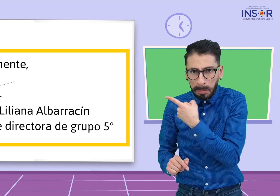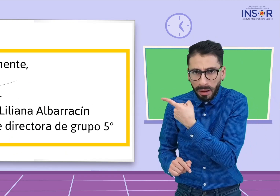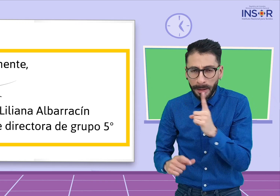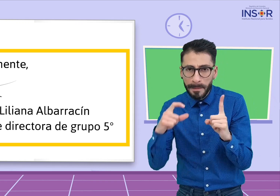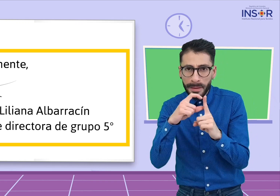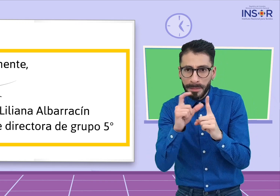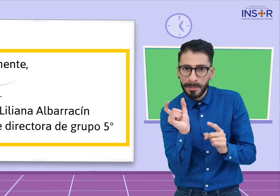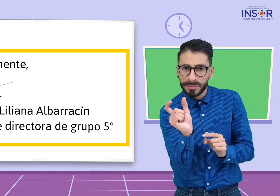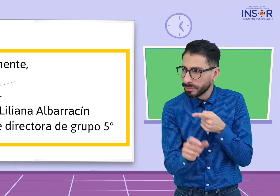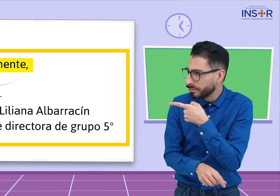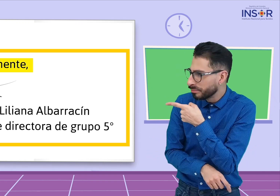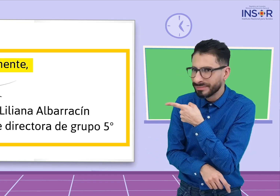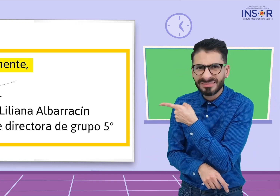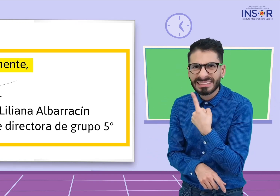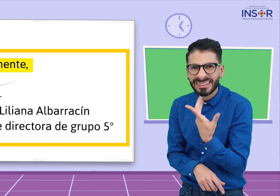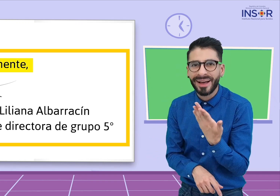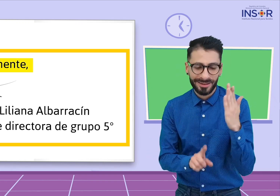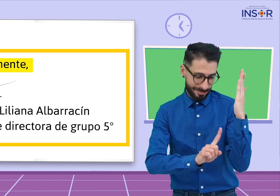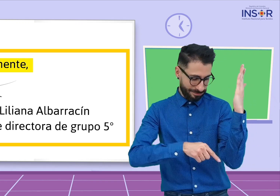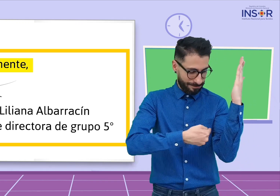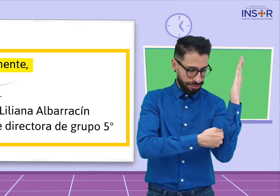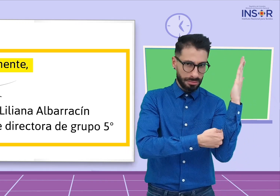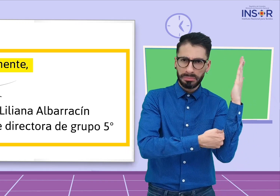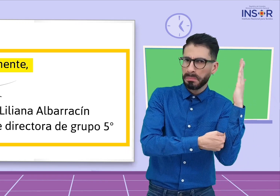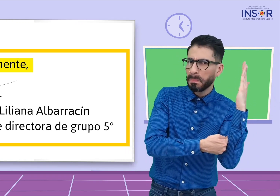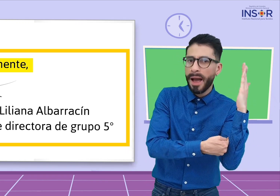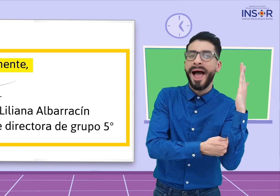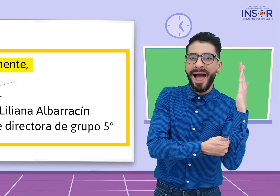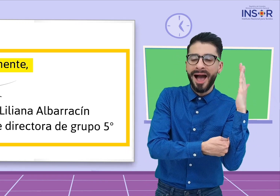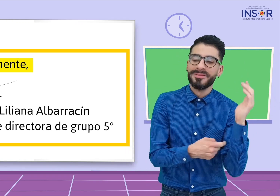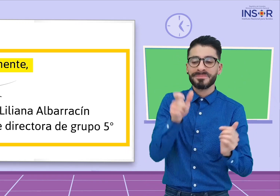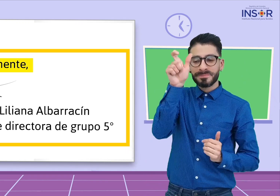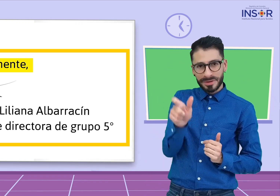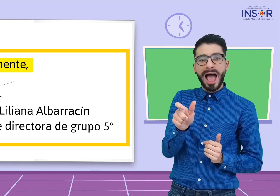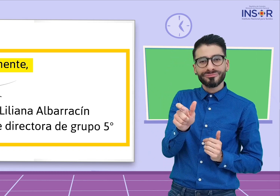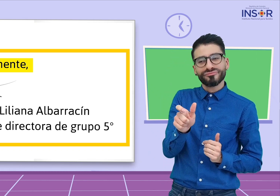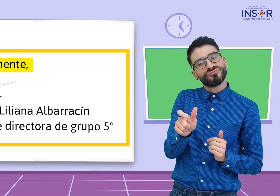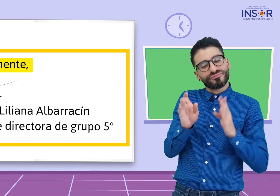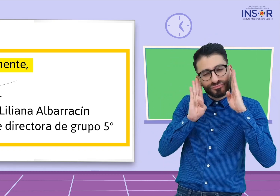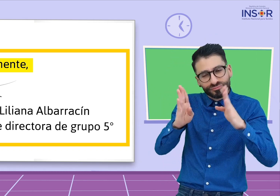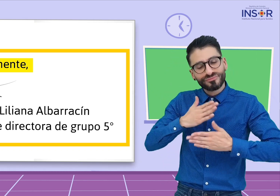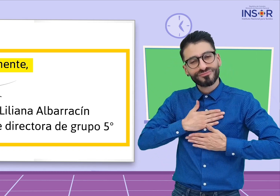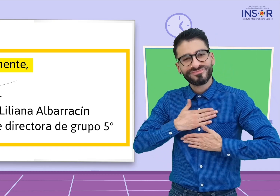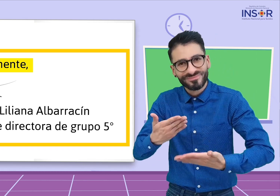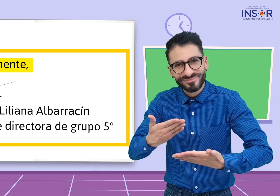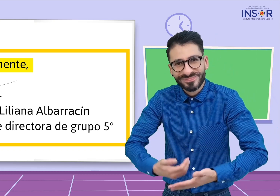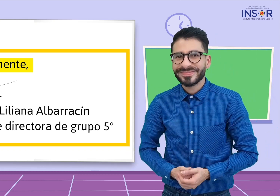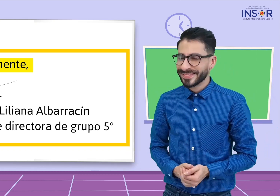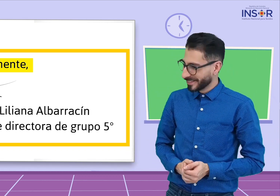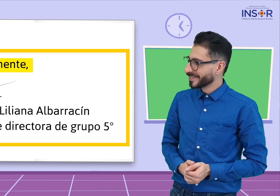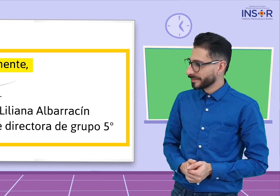Observan lo que hay ahí. Esa palabra "Atentamente", se utiliza como norma de cortesía de quien escribe la citación.